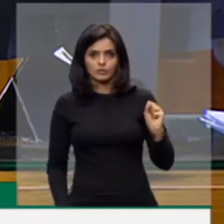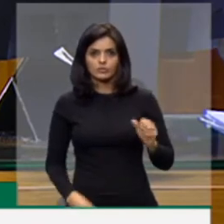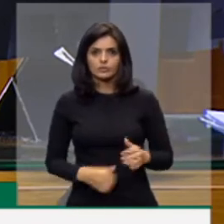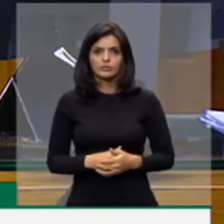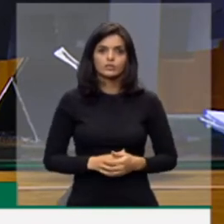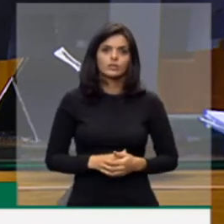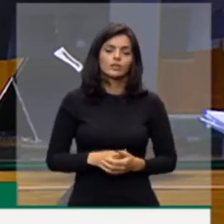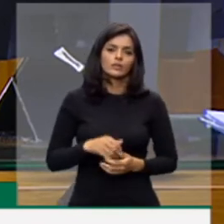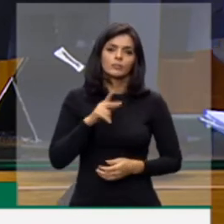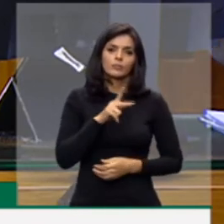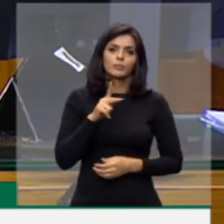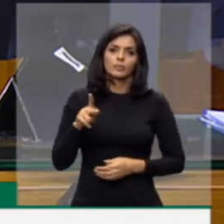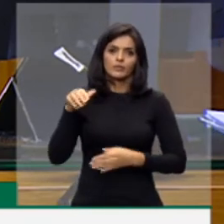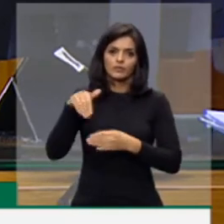VOTA O PT? PSL? PL? -- [DEPUTADO]: PL VOTA